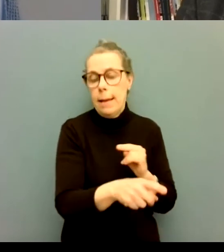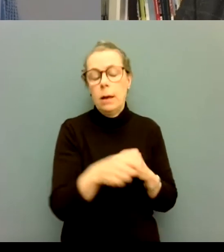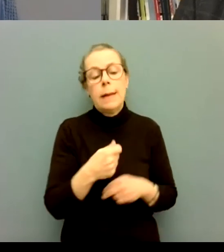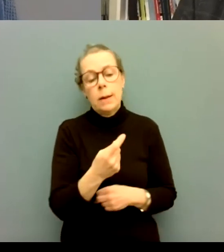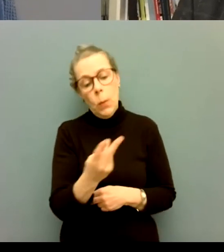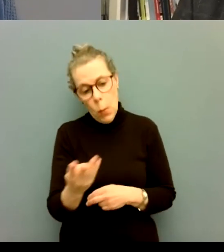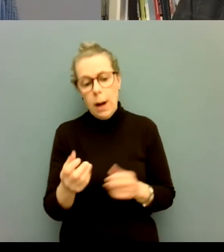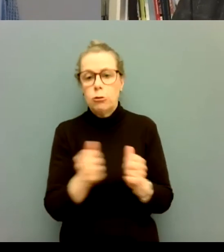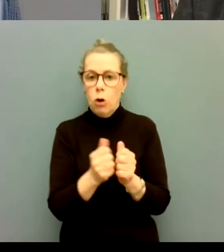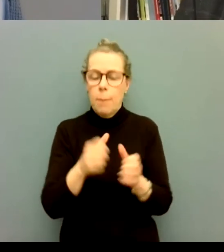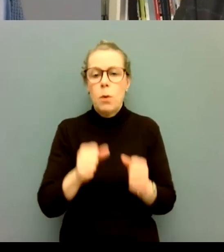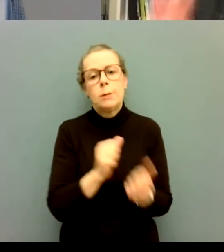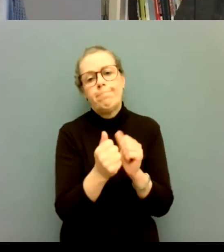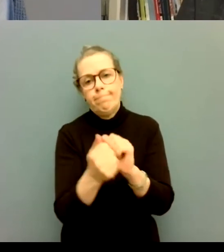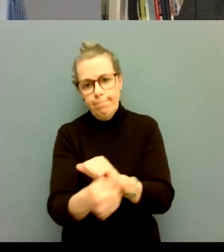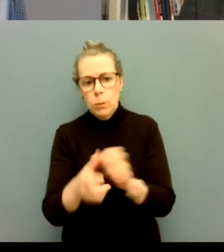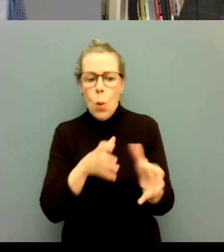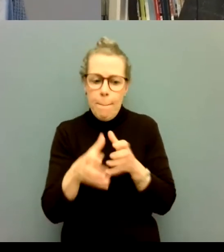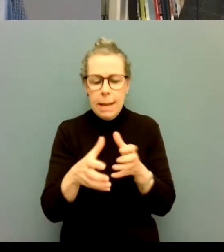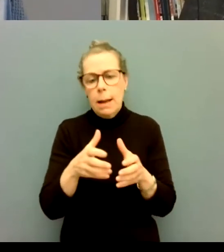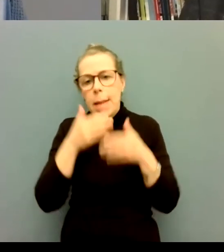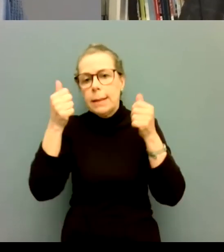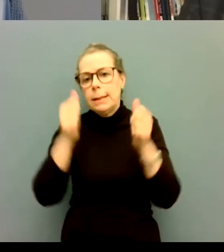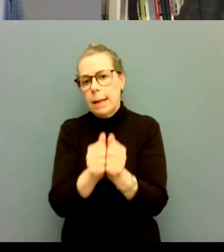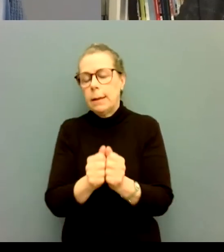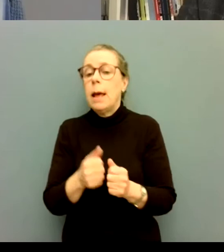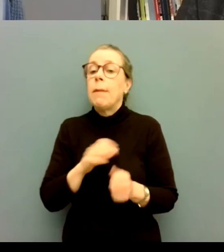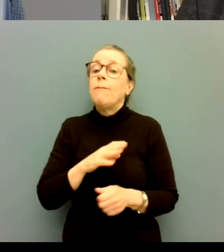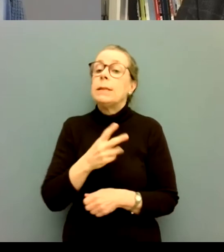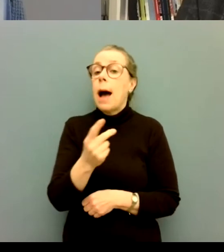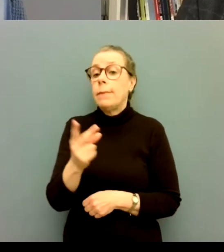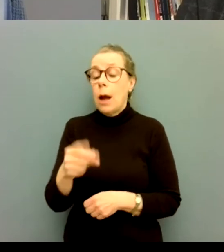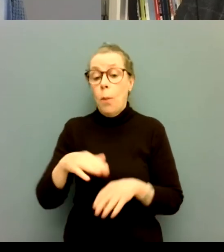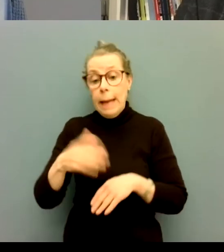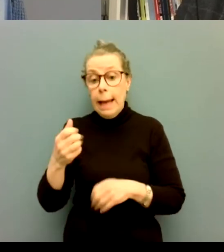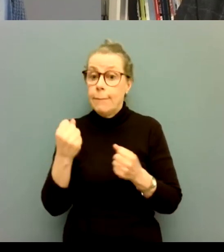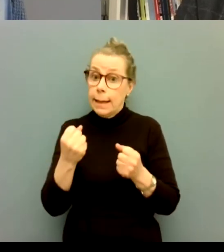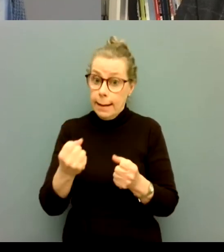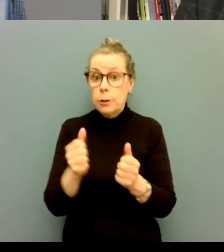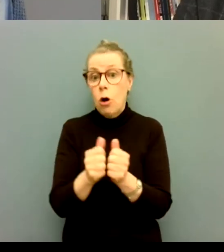Men det finns viktigare saker, som att se till att höja kompetensen-